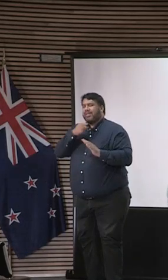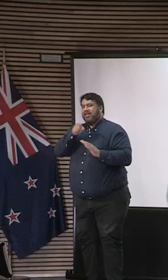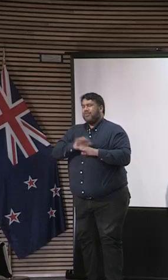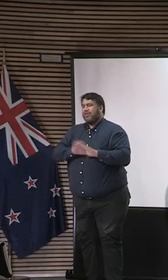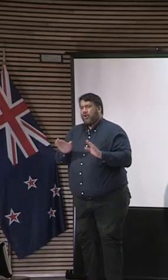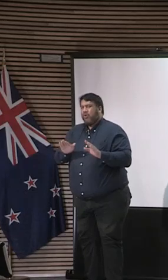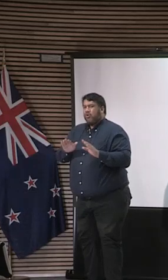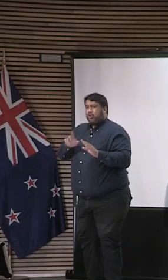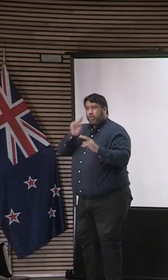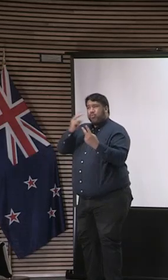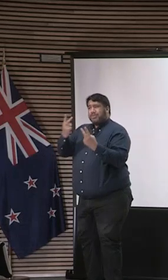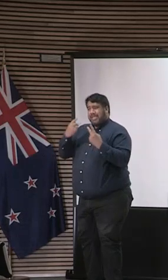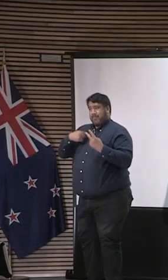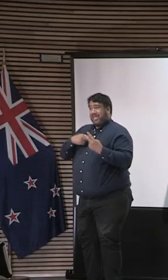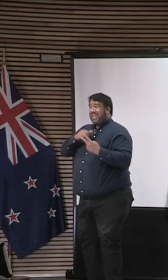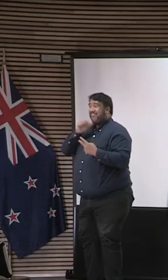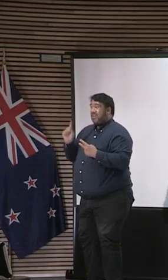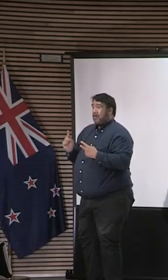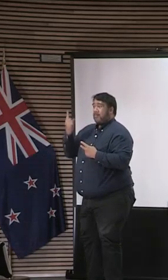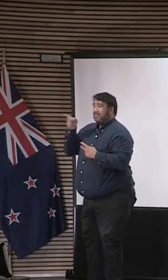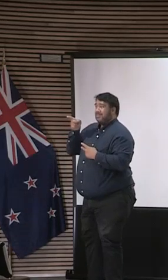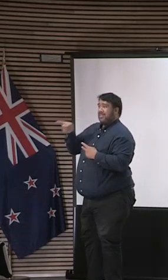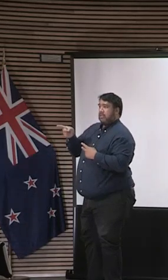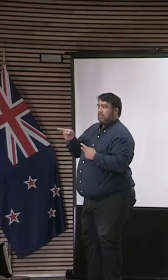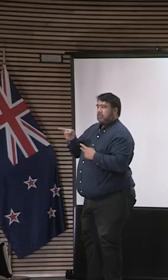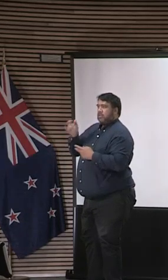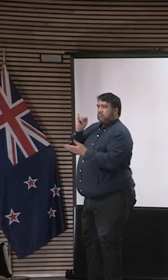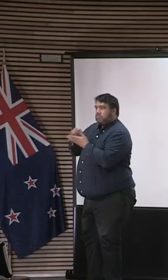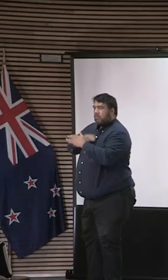e haere ana kia rite ki ta te minita, i te ra i uru ai matou ki te kati? JACINDA ARDERN: Ano